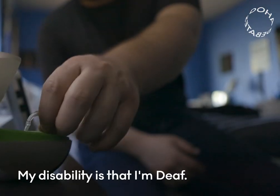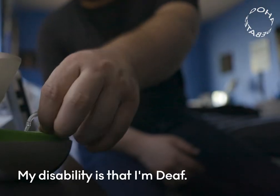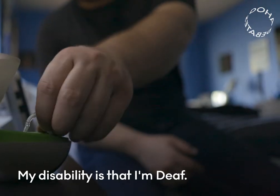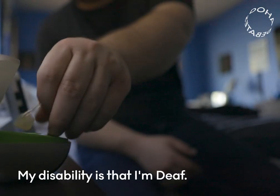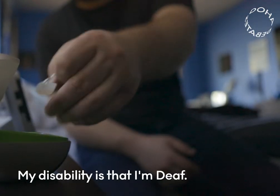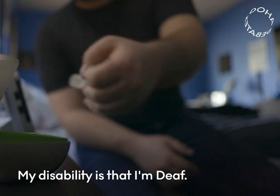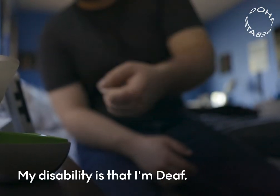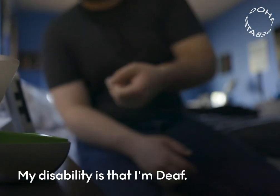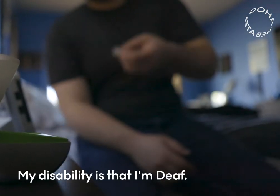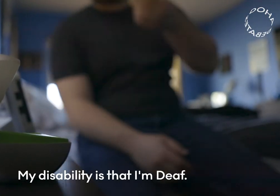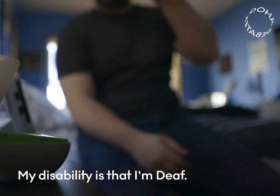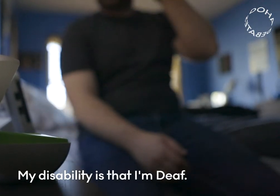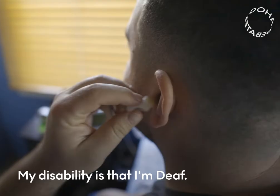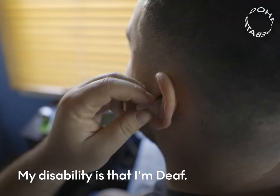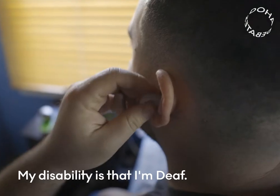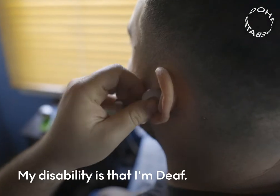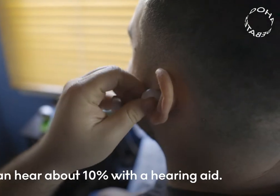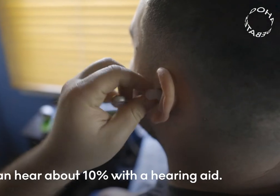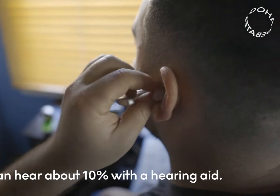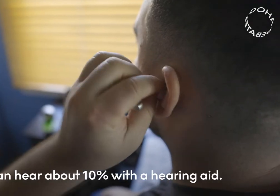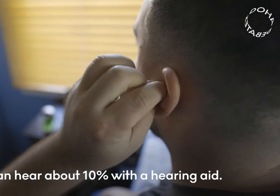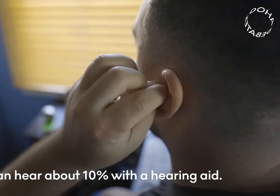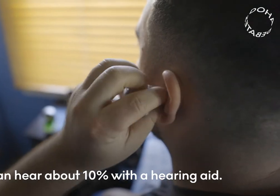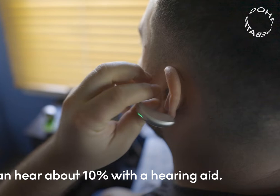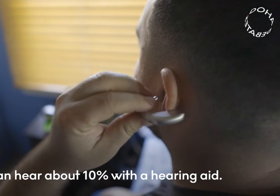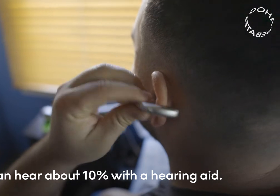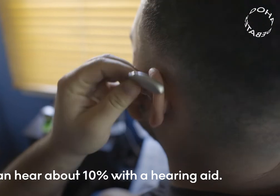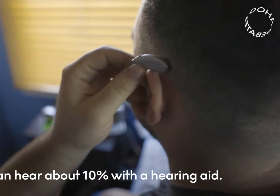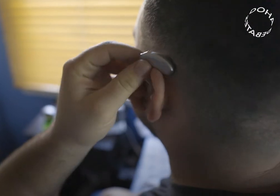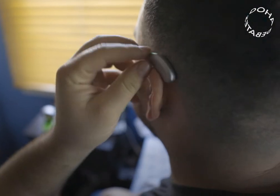إعاقتي هي أنني أصمّ. يمكنني أن أسمع حوالي عشرة بالمئة بواسطة سماعة أذن.